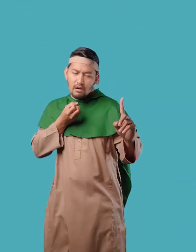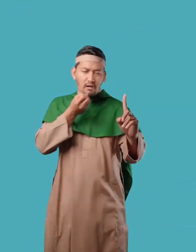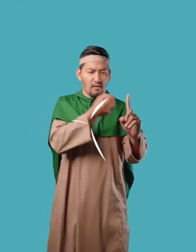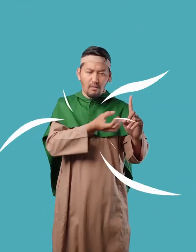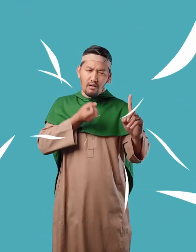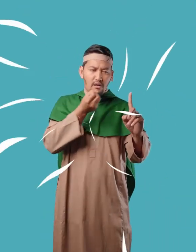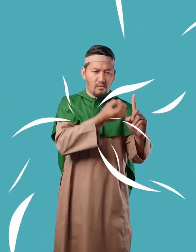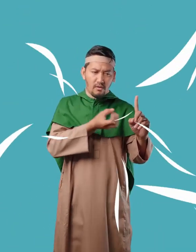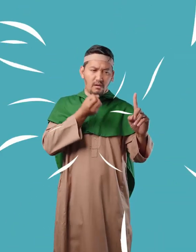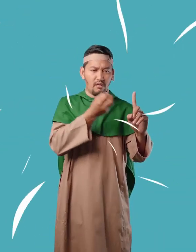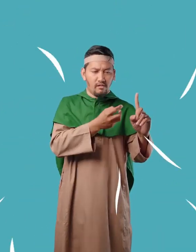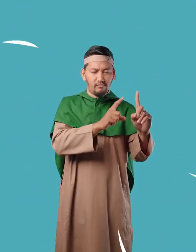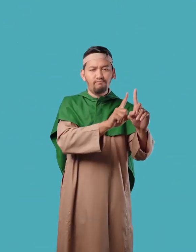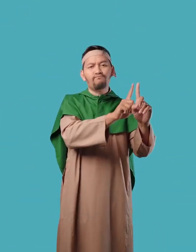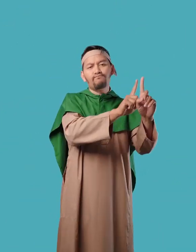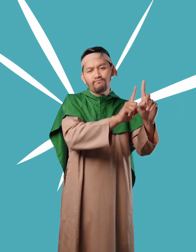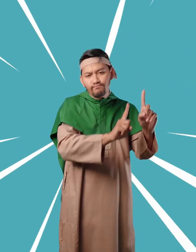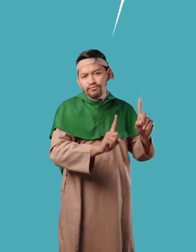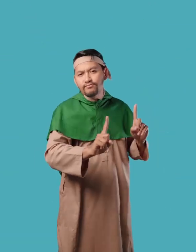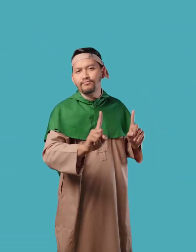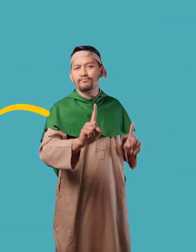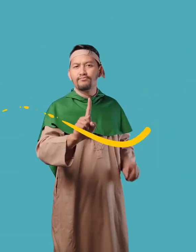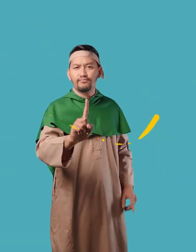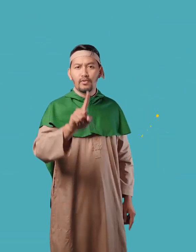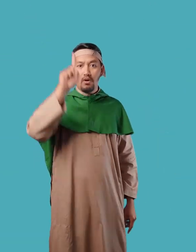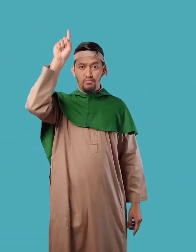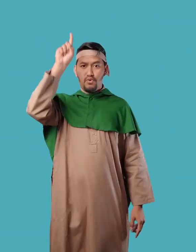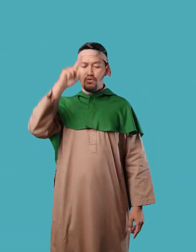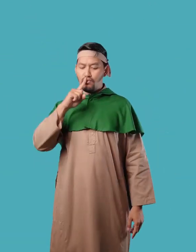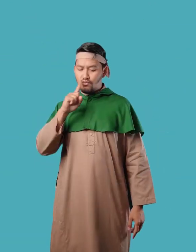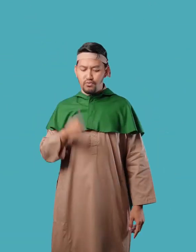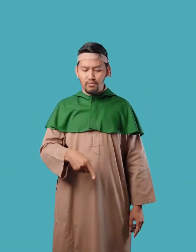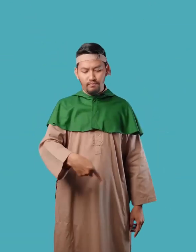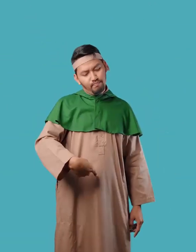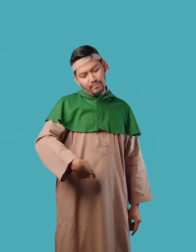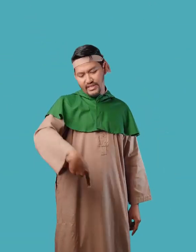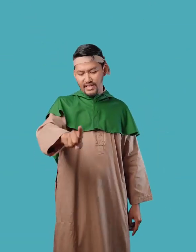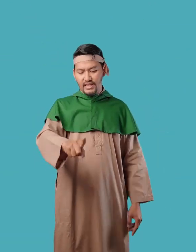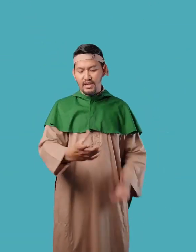Allah memerintahkan Nabi Ibrahim pergi ke suatu tempat bernama Lembah Bakkah